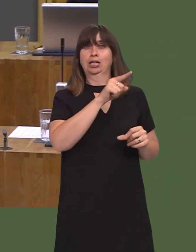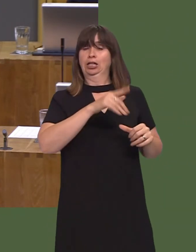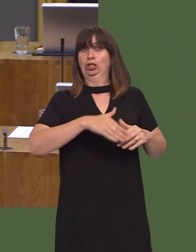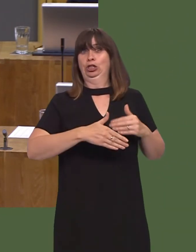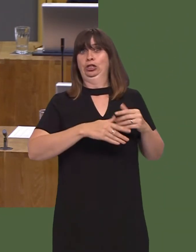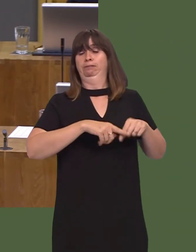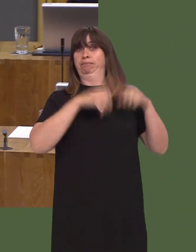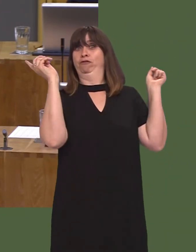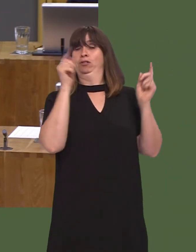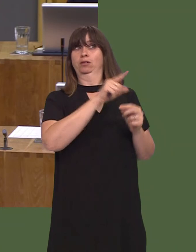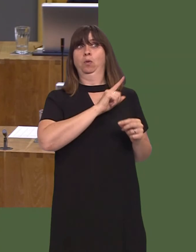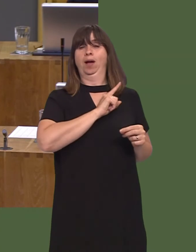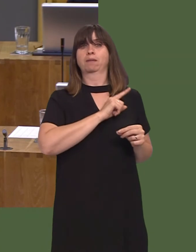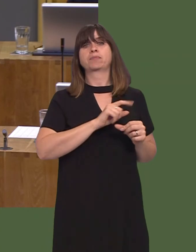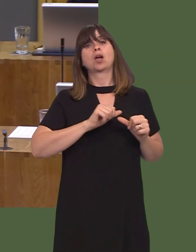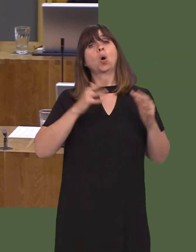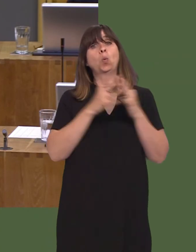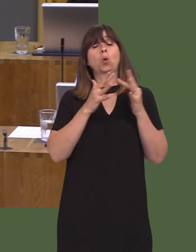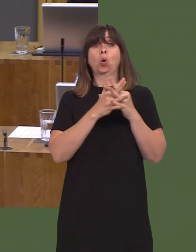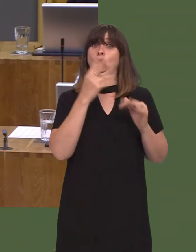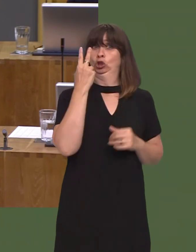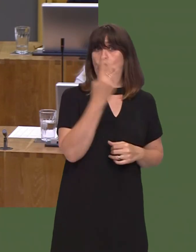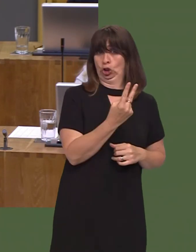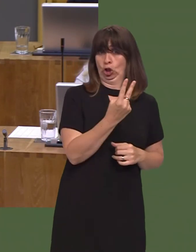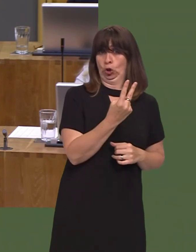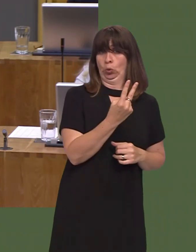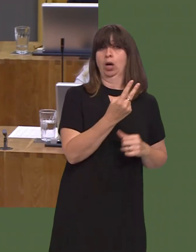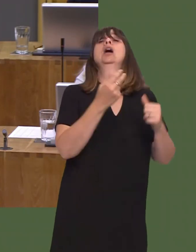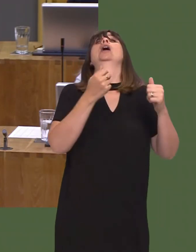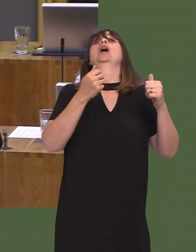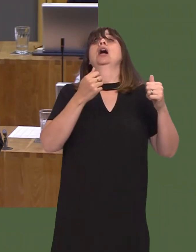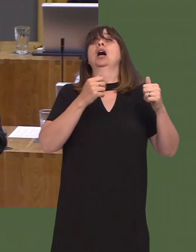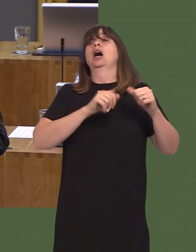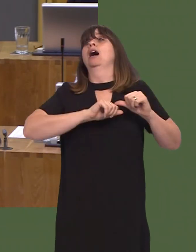bod yn rhaid cael bach o arian er mwyn sicrhau bod y gofeb honno yn cael ei chadw yn y ffordd